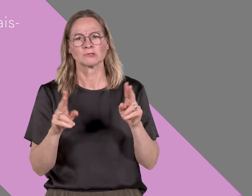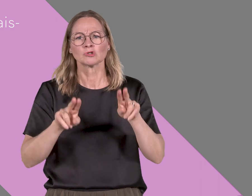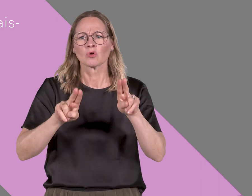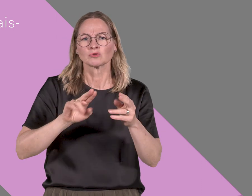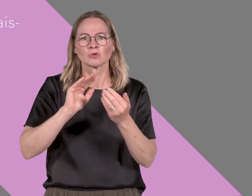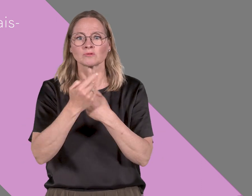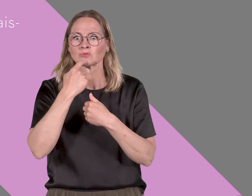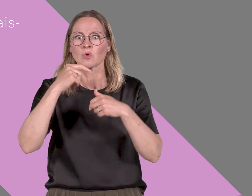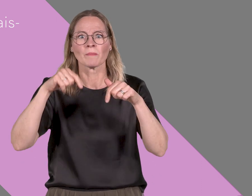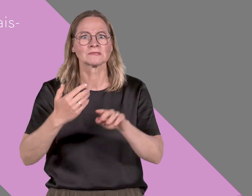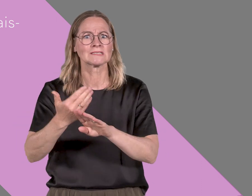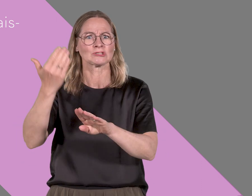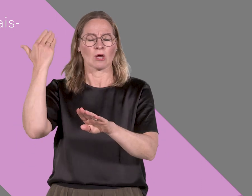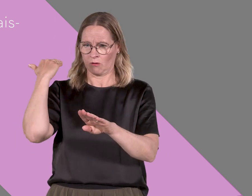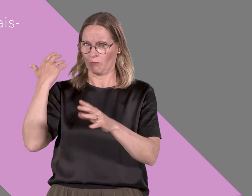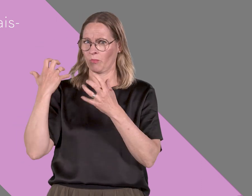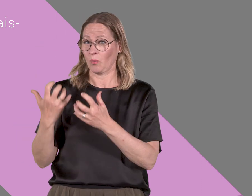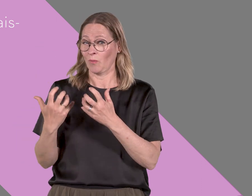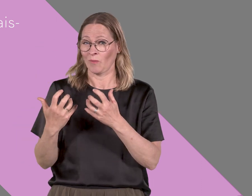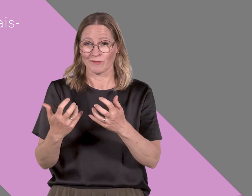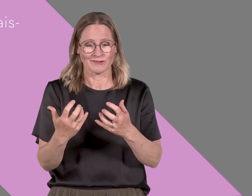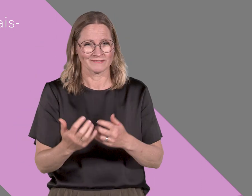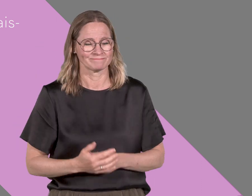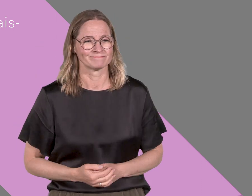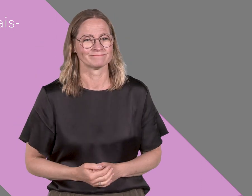ja puutteelliseen oikeusturvaan Suomen historiassa.